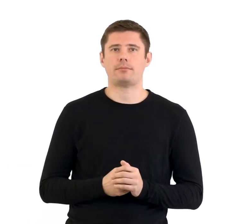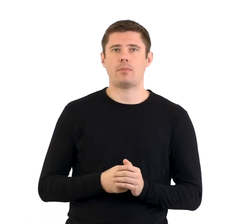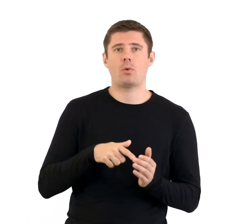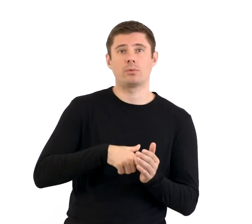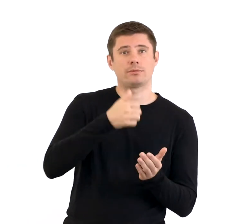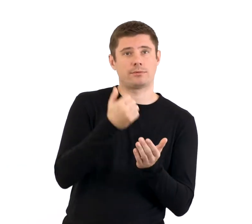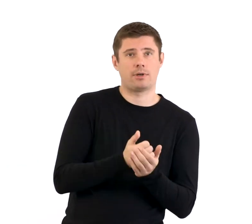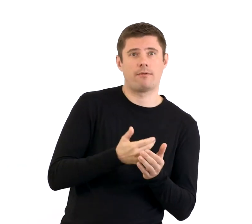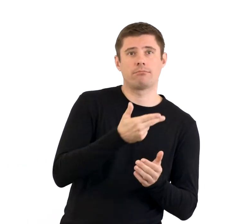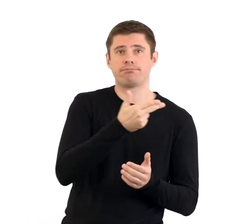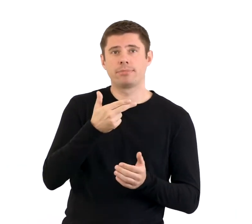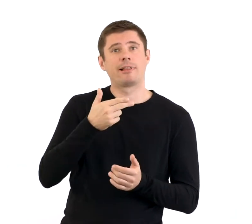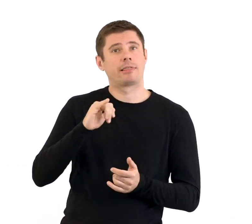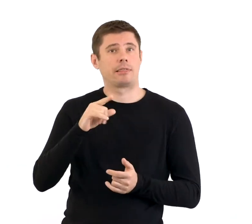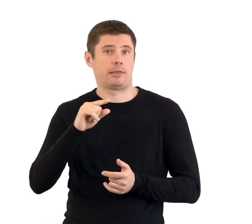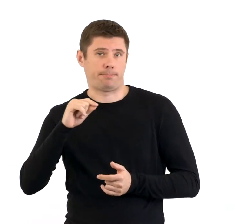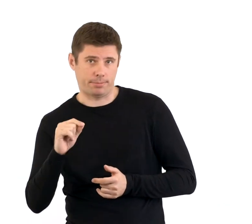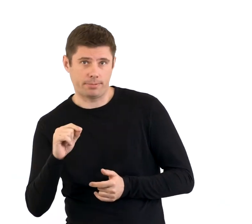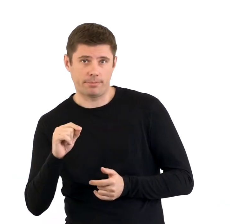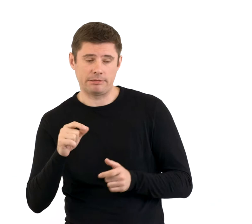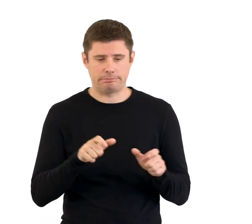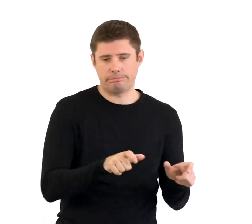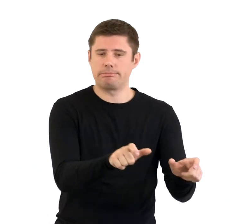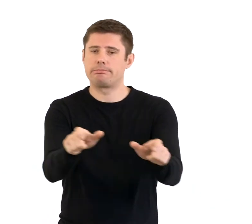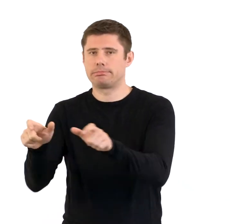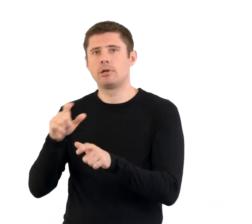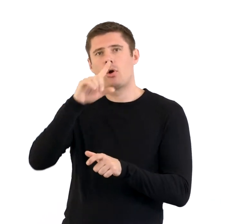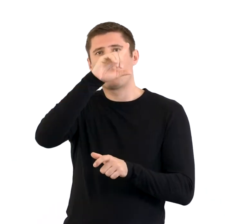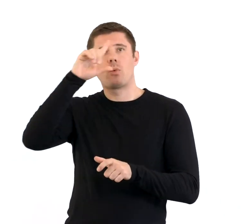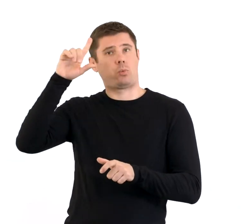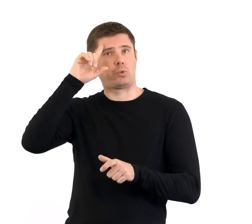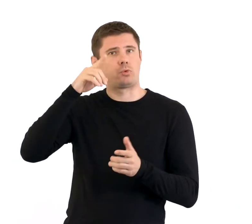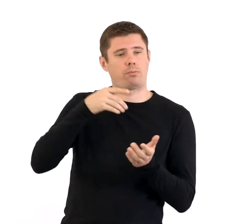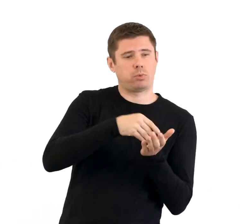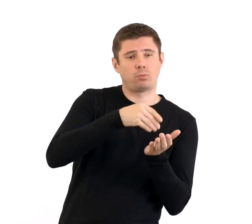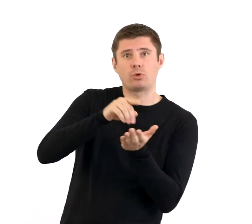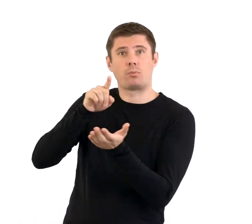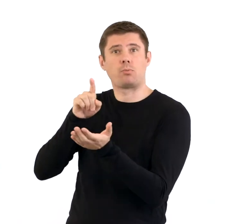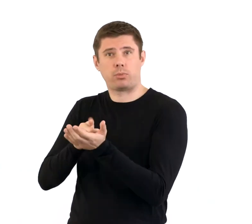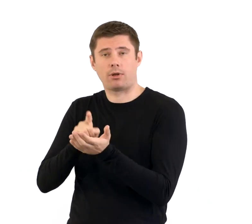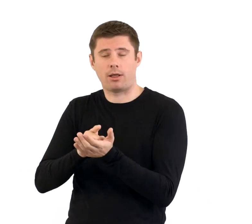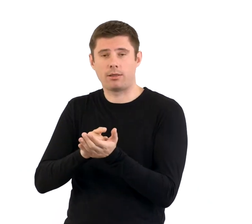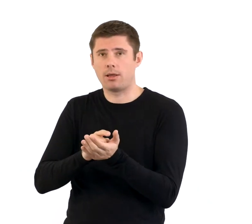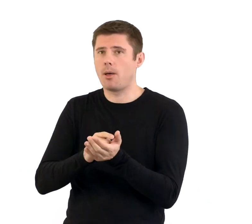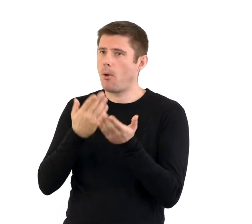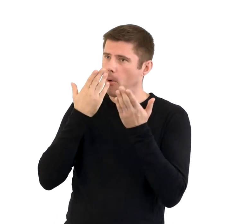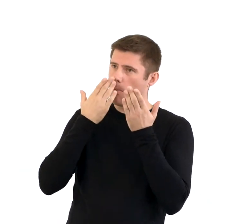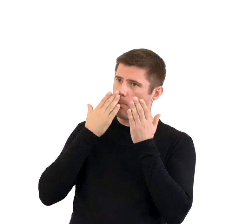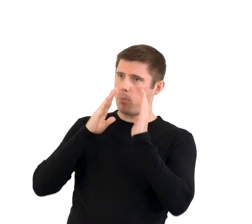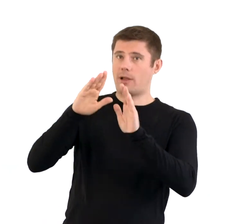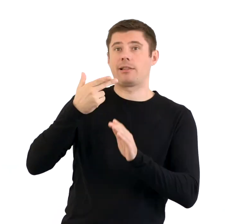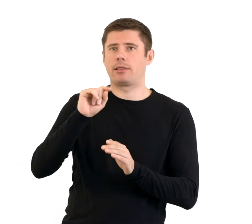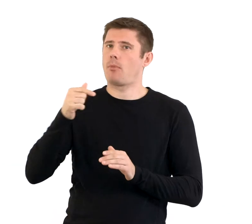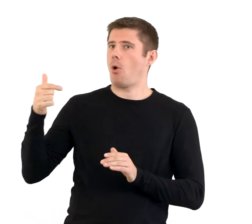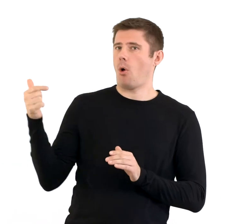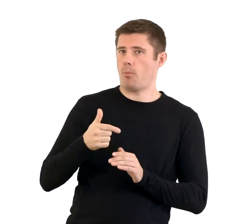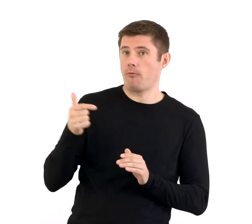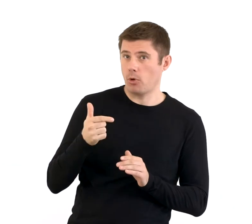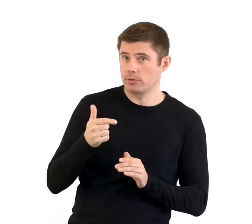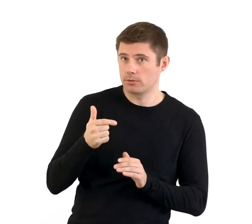Ustawa o NIP nakłada na podatników obowiązek podawania NIP